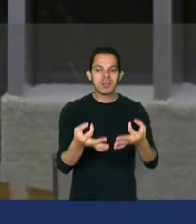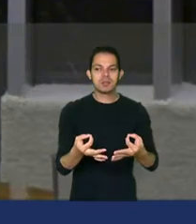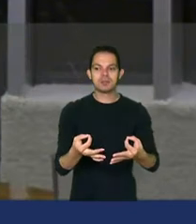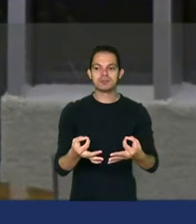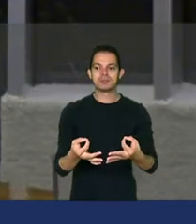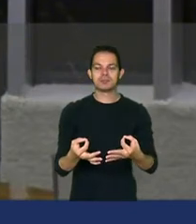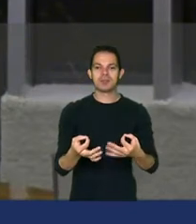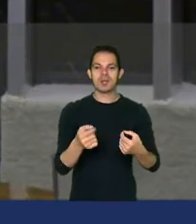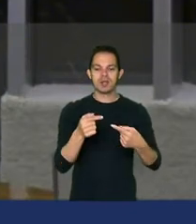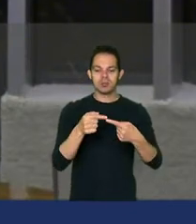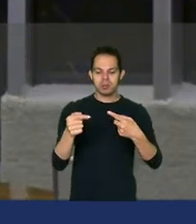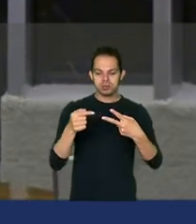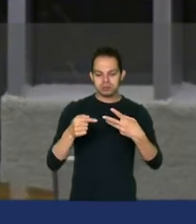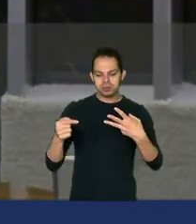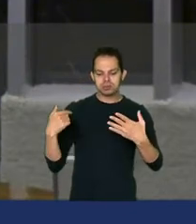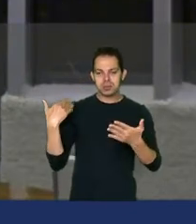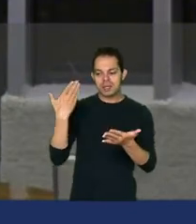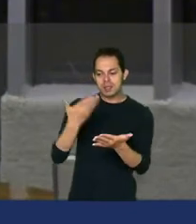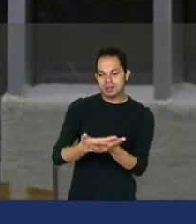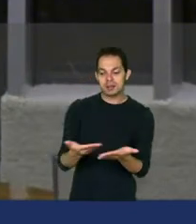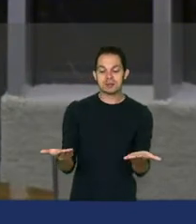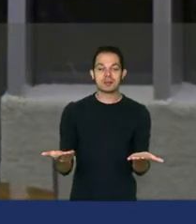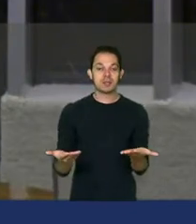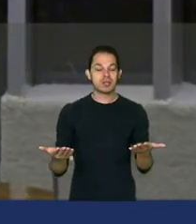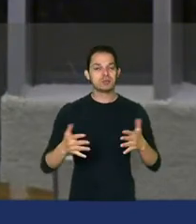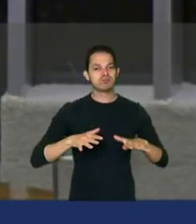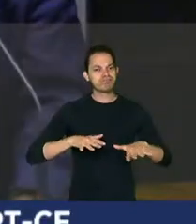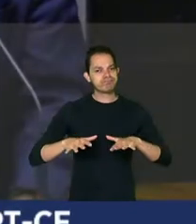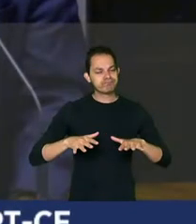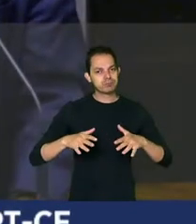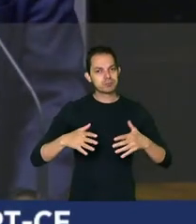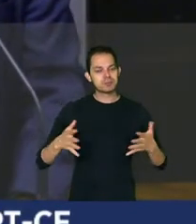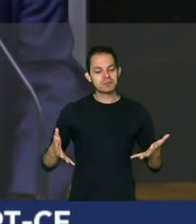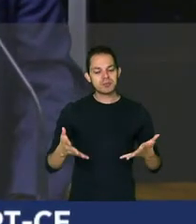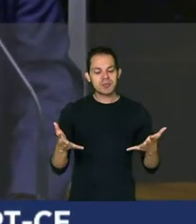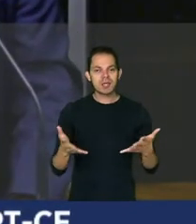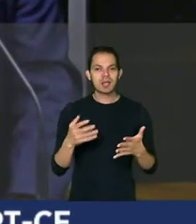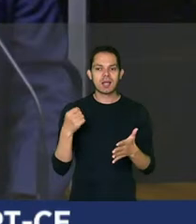PAÍS DE TODOS AQUELES QUE NAS ÚLTIMAS SEMANAS TÊM SE MOBILIZADO POR UMA CAUSA